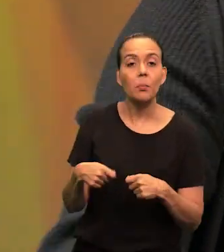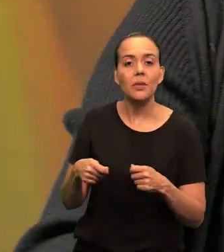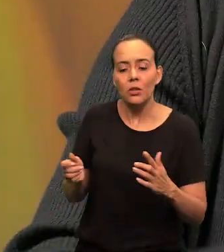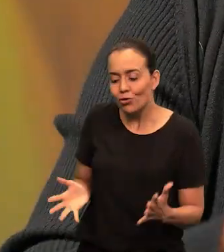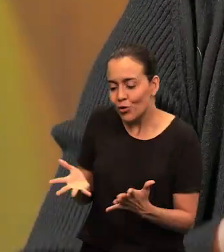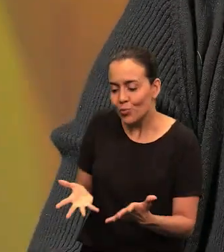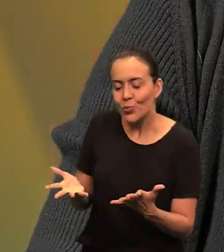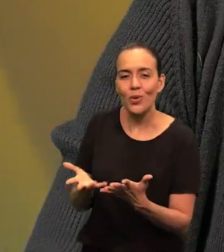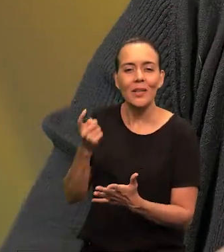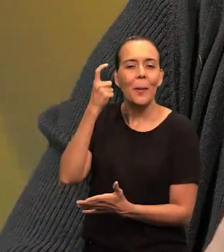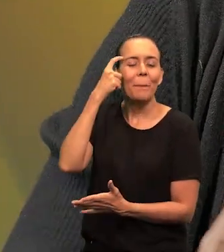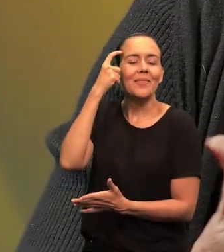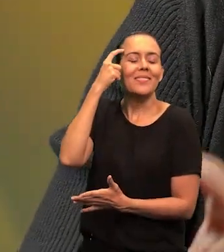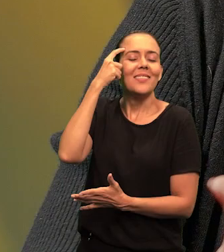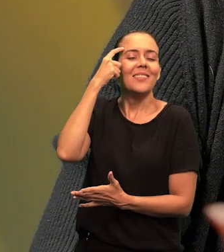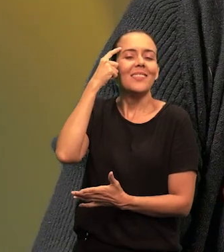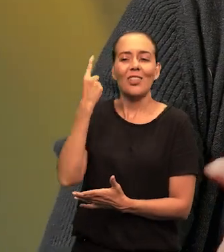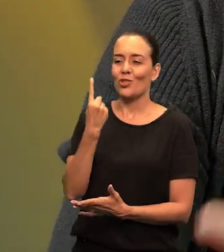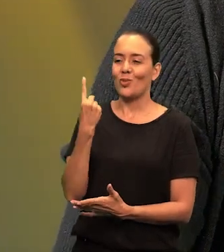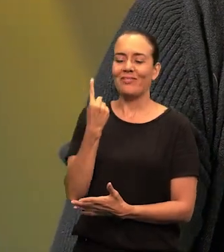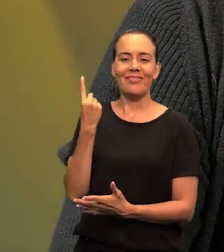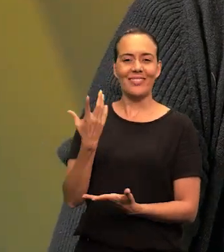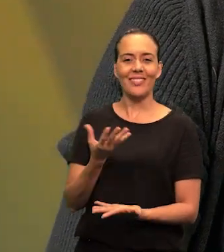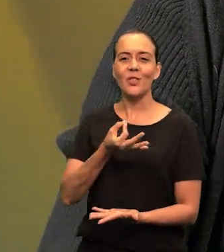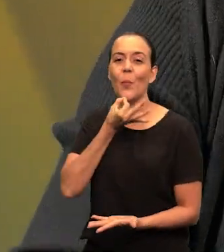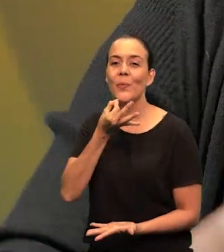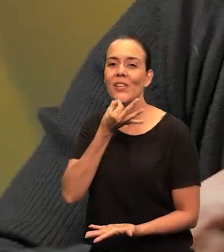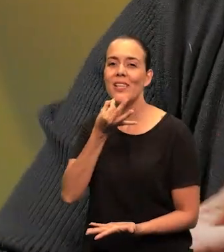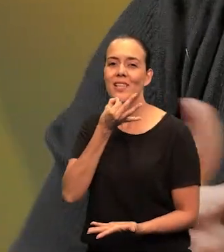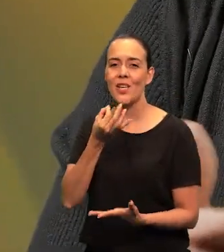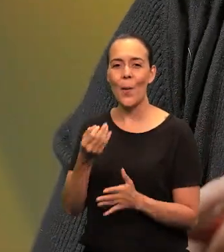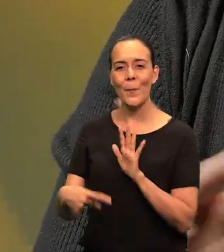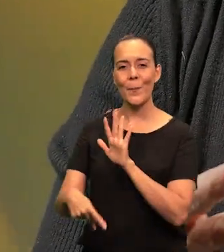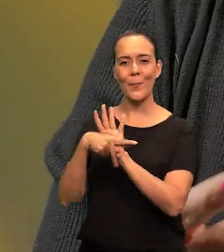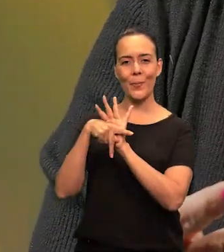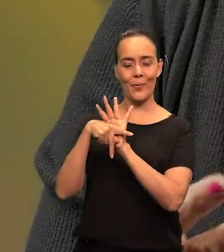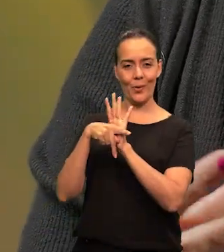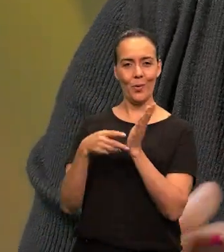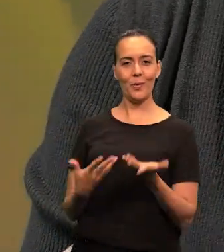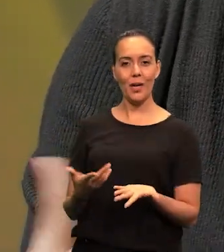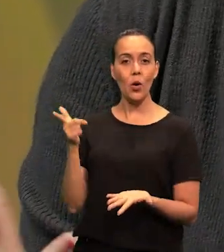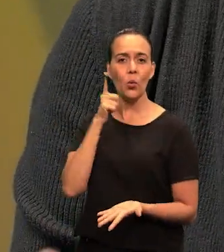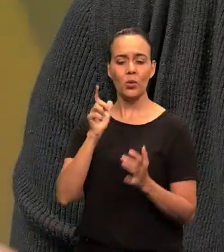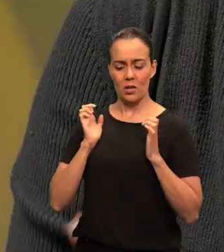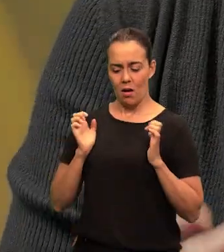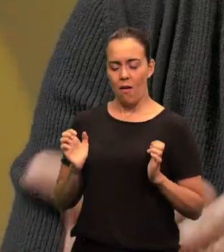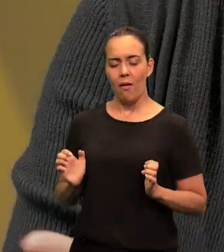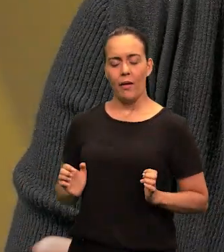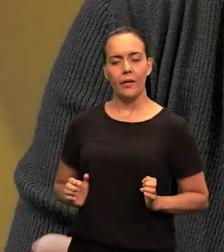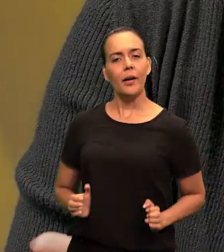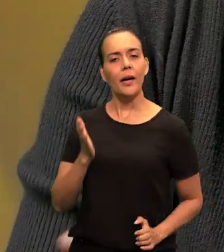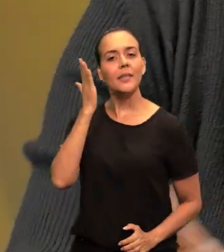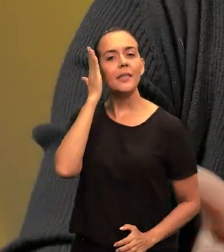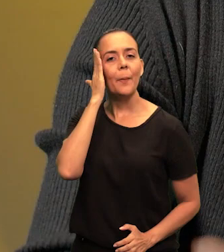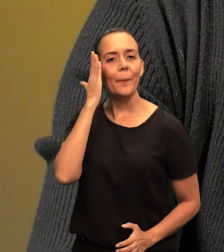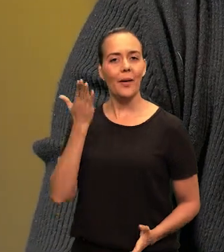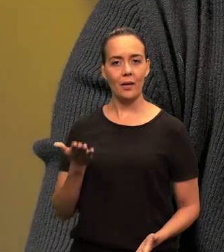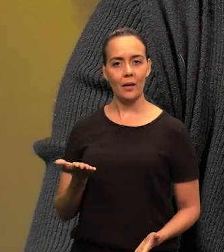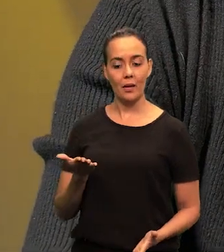ela tem que ser estimulada a pensar com autonomia, ela tem que ser estimulada a agir com ética e consideração.